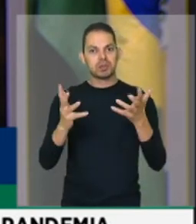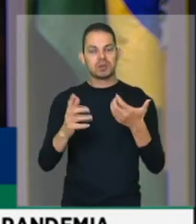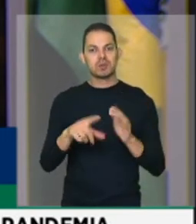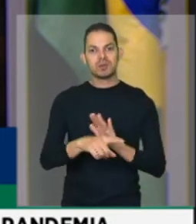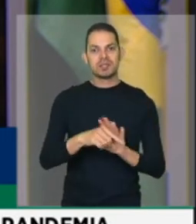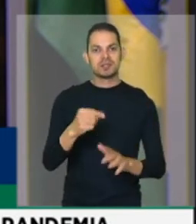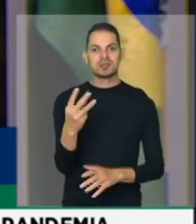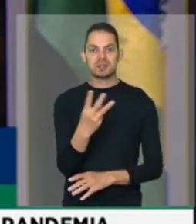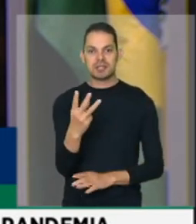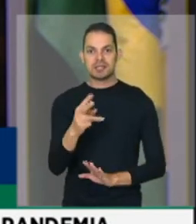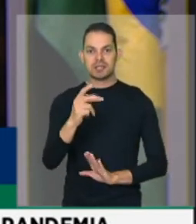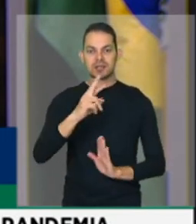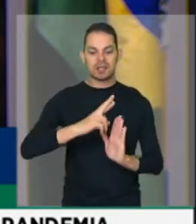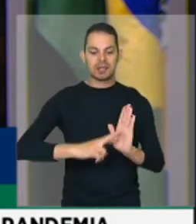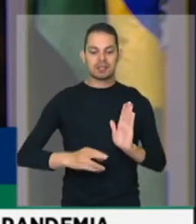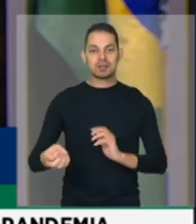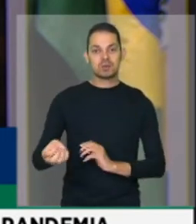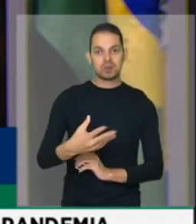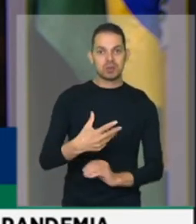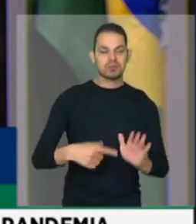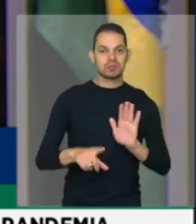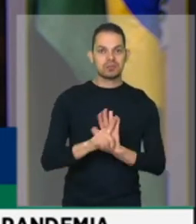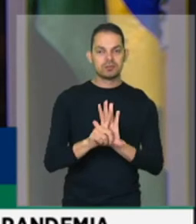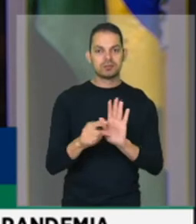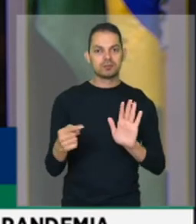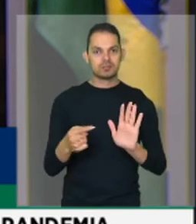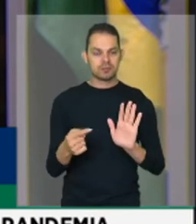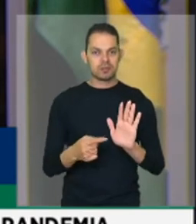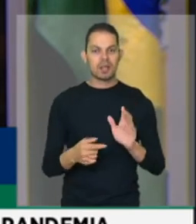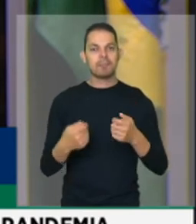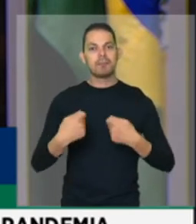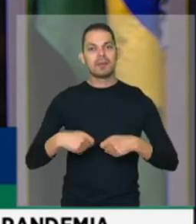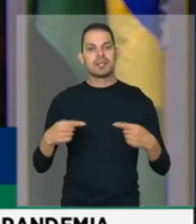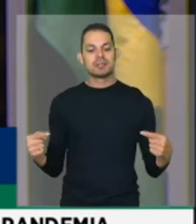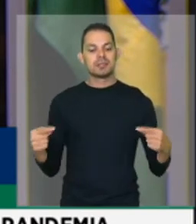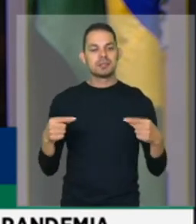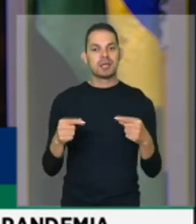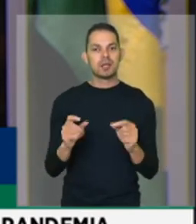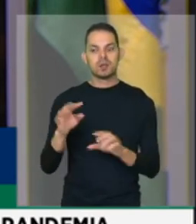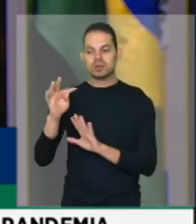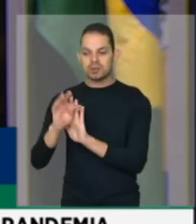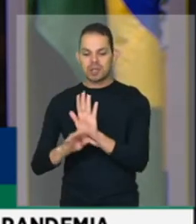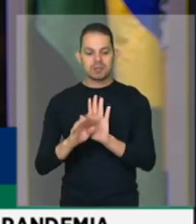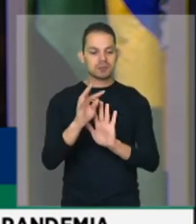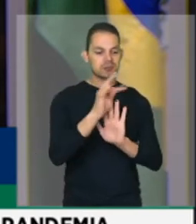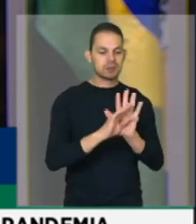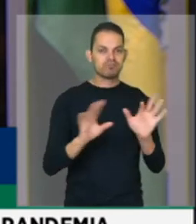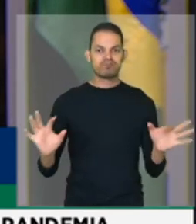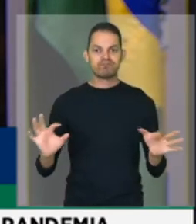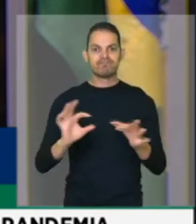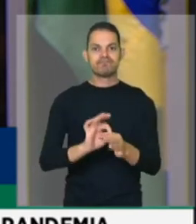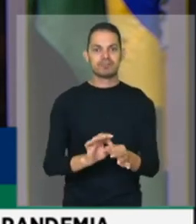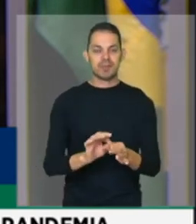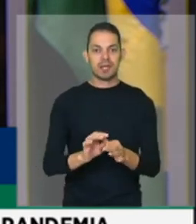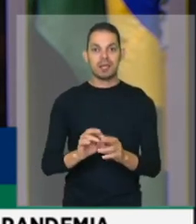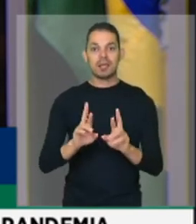INCISO 3 ° NA NOVA REDAÇÃO DO DISPOSITIVO. ASSIM É PRECISO CONCILIAR OS DOIS TEXTOS. AINDA EM RELAÇÃO A ESSE ARTIGO TEMOS A OBSERVAR QUE CONCORDAMOS COM O